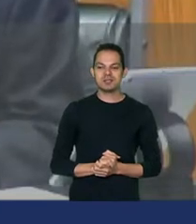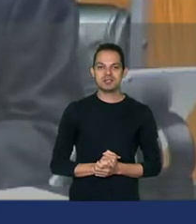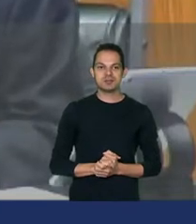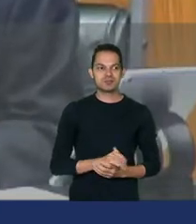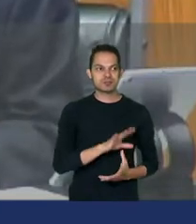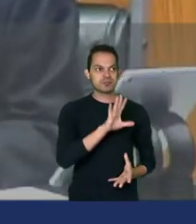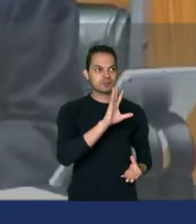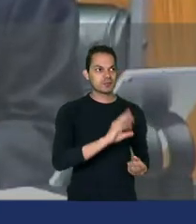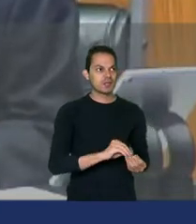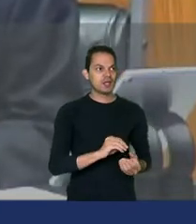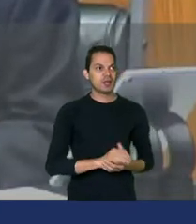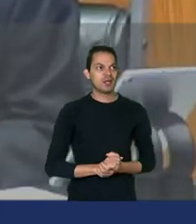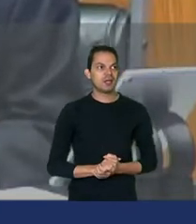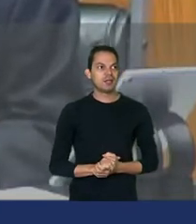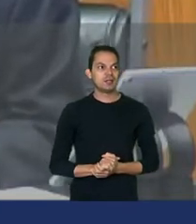[PRESIDENTE]: CONCLUA,